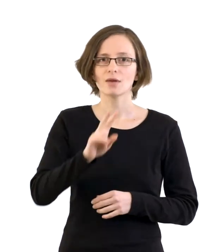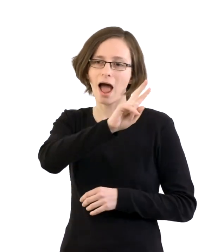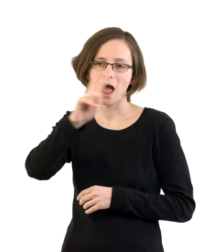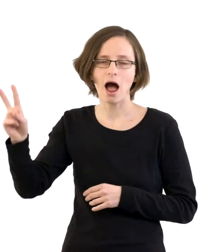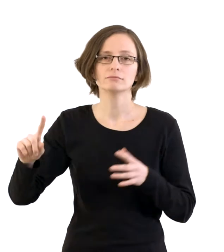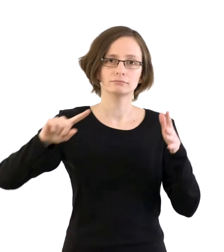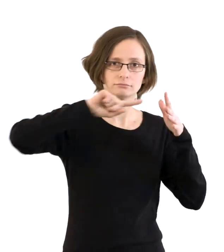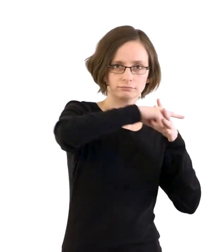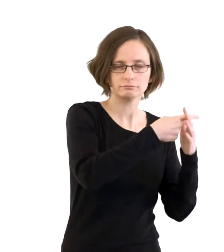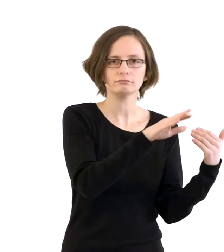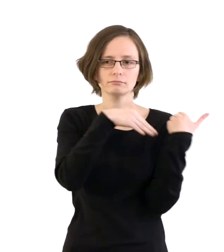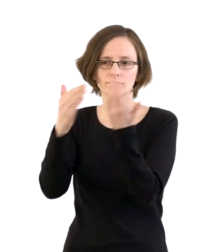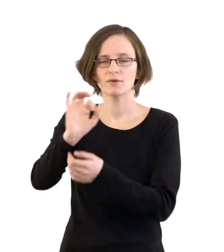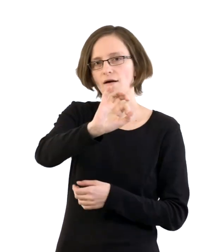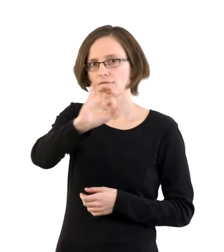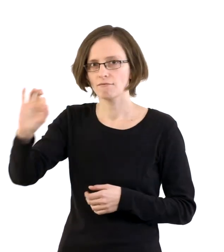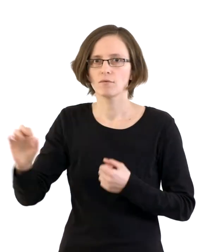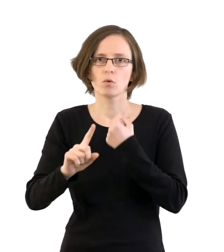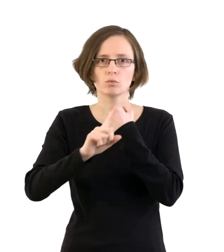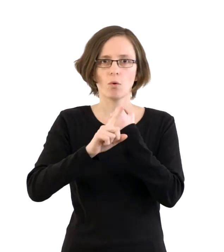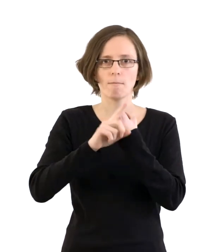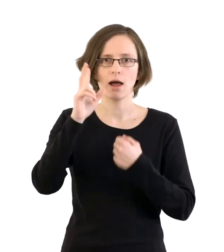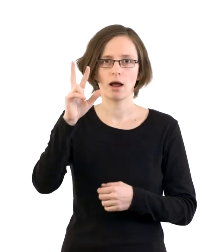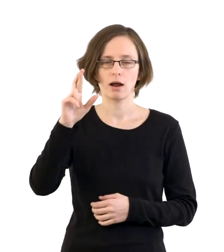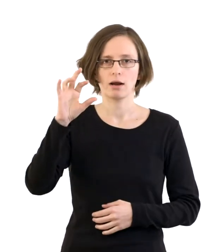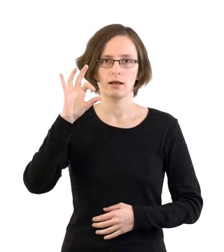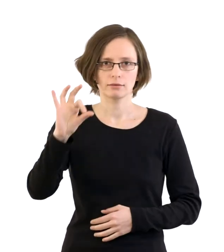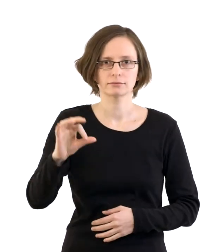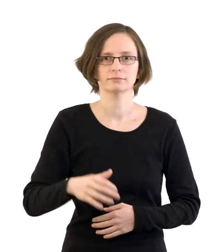Każdy podmiot przy rejestracji otrzymuje swój indywidualny numer KRS.